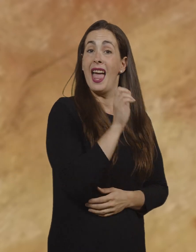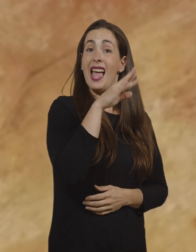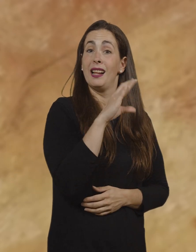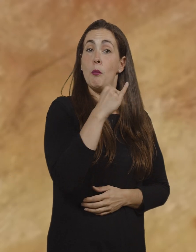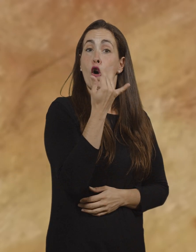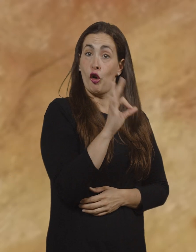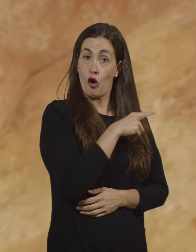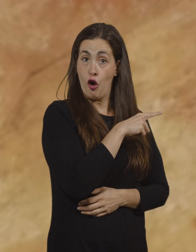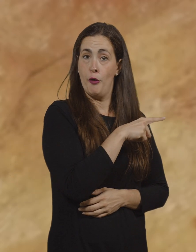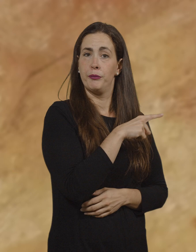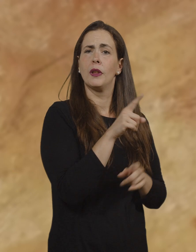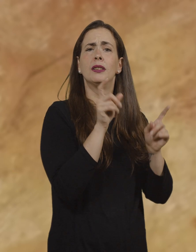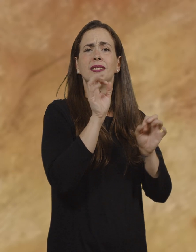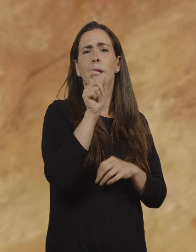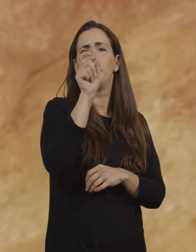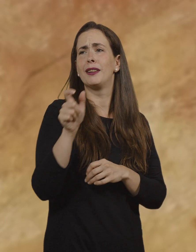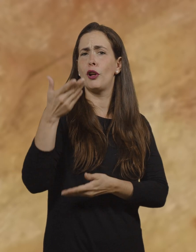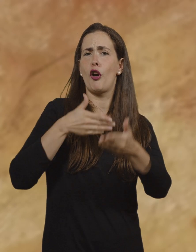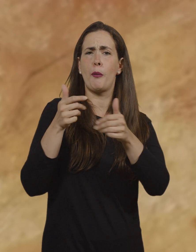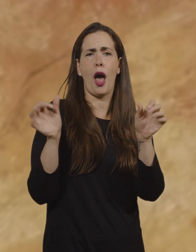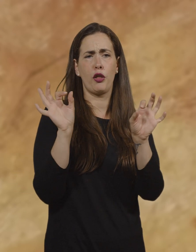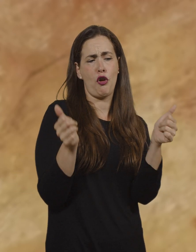Enric Monjo no hagués pogut fer una producció tan prolífica